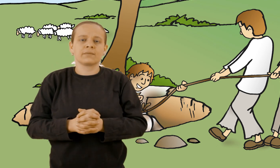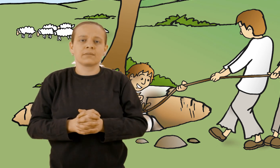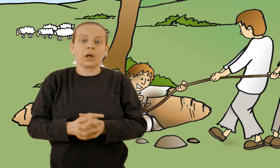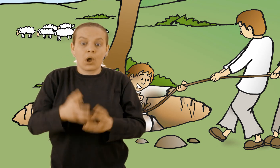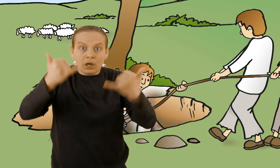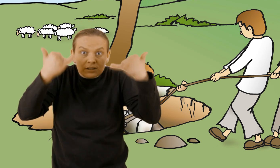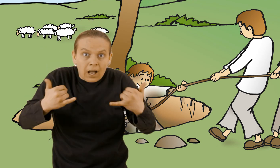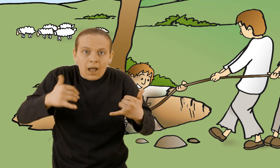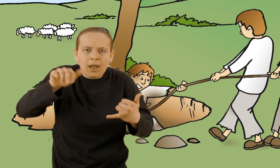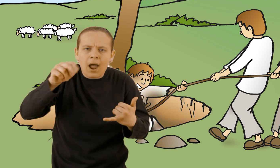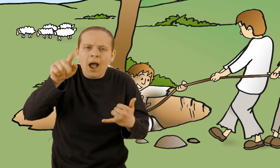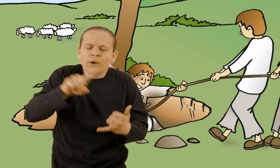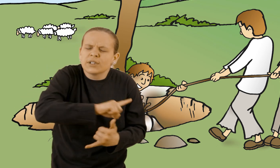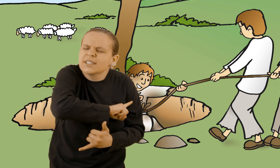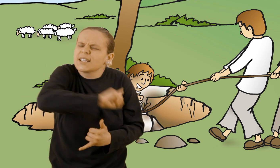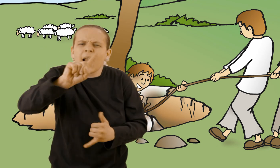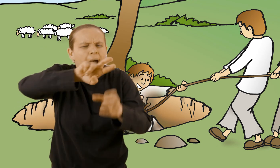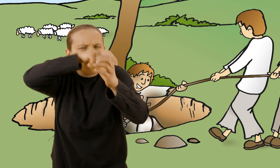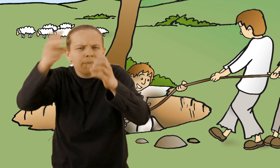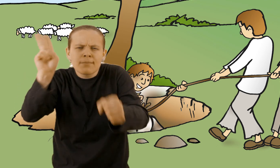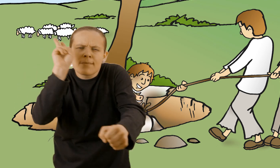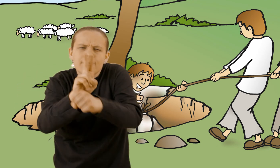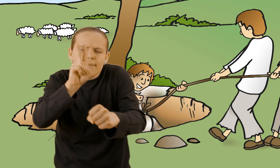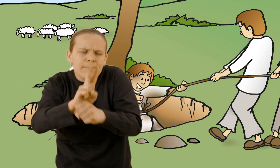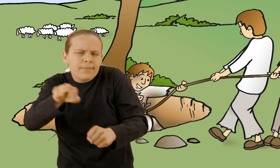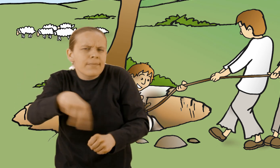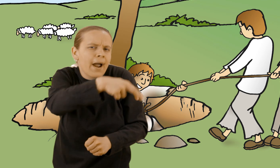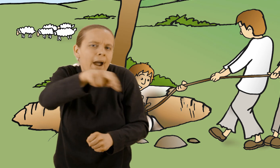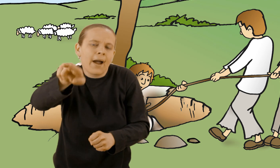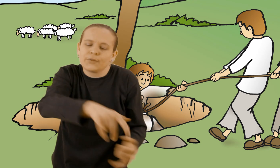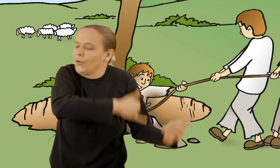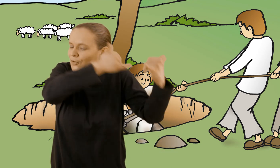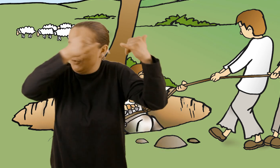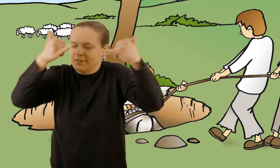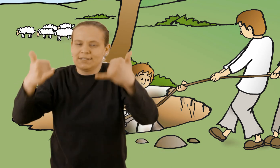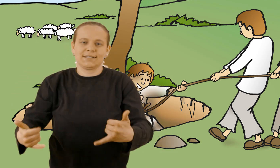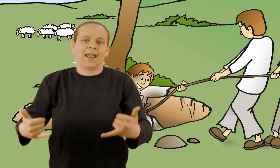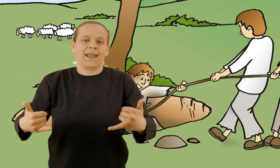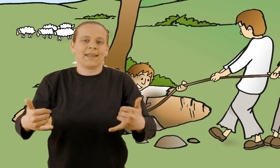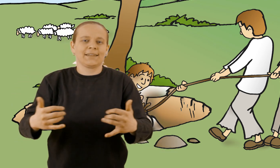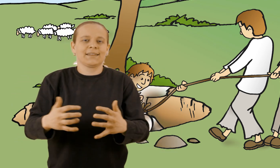Od tada je bio mnogo oprezniji, pazio je kuda hoda i nikada više nije upao u jamu.